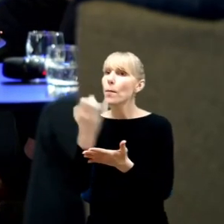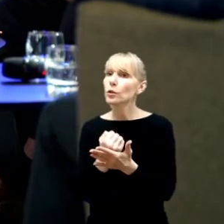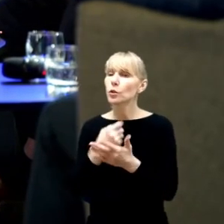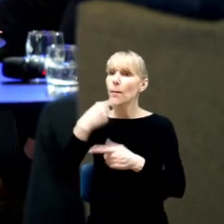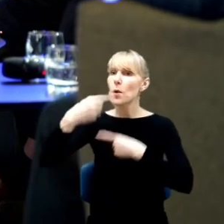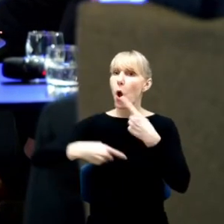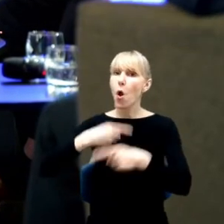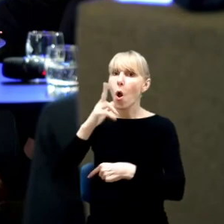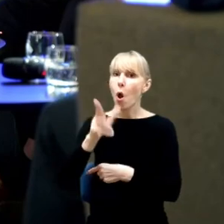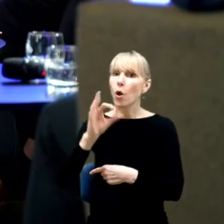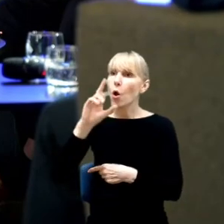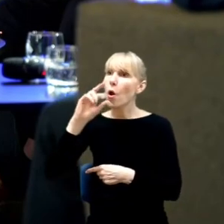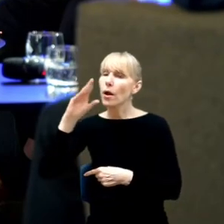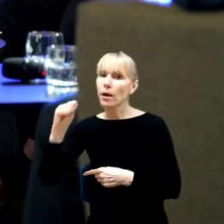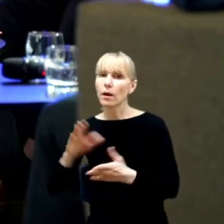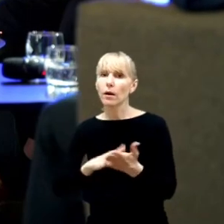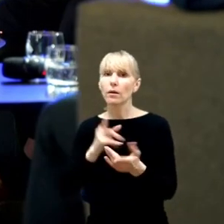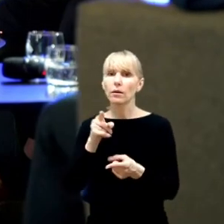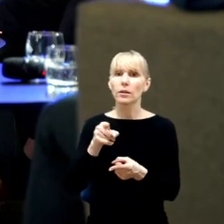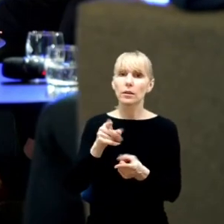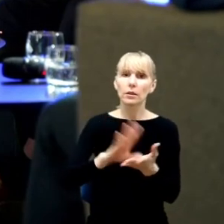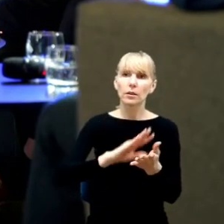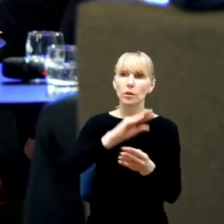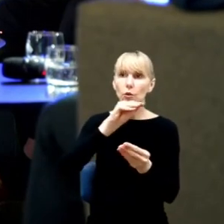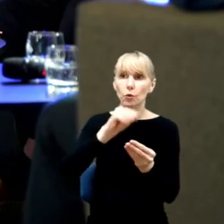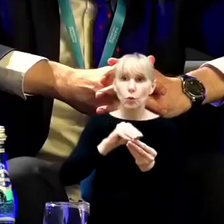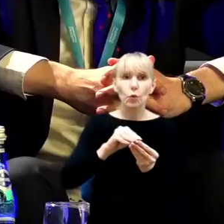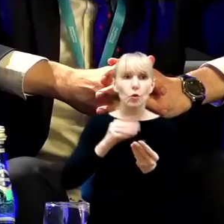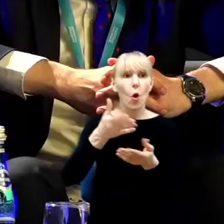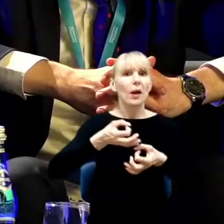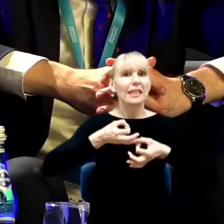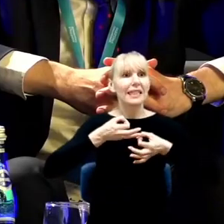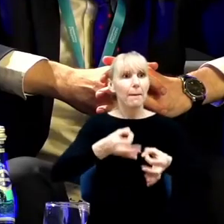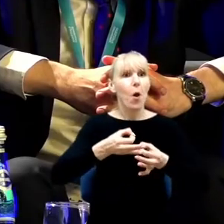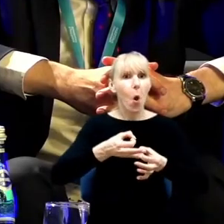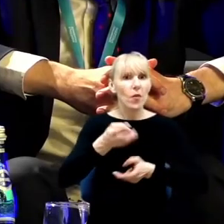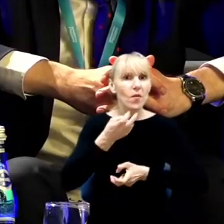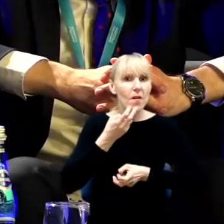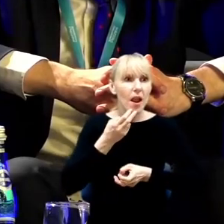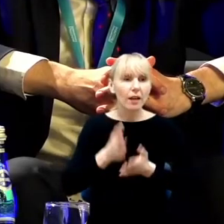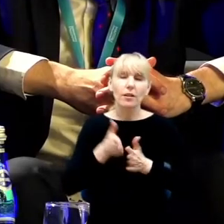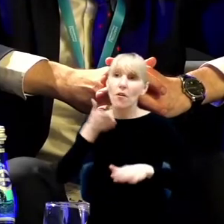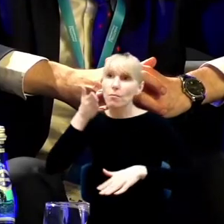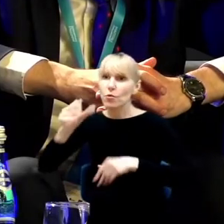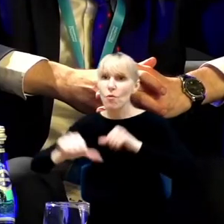forii miedzianych do samochodów elektrycznych, który w przyszłym roku zamierza oddać fabrykę